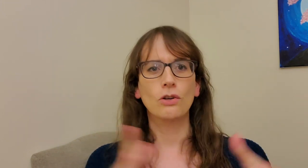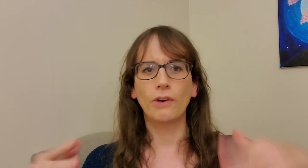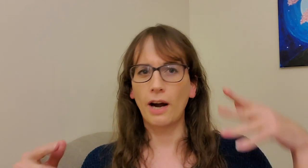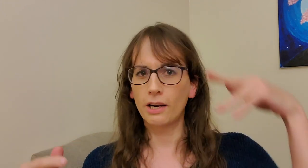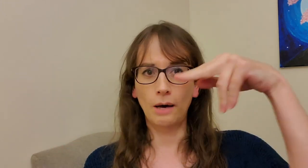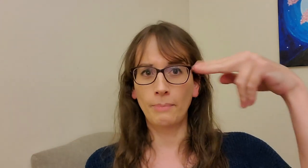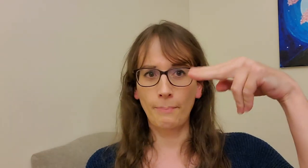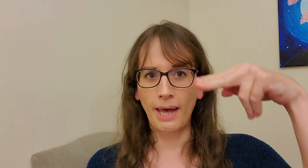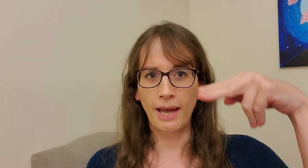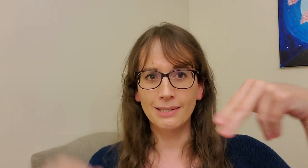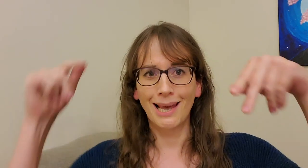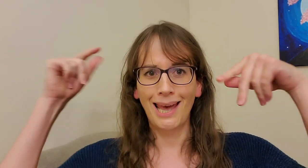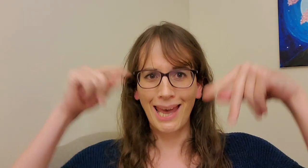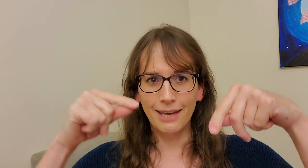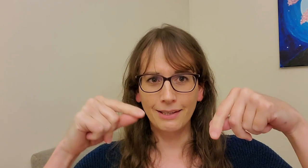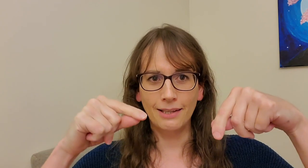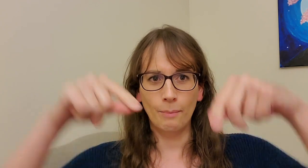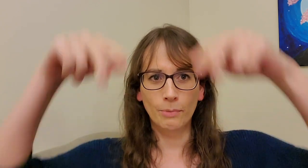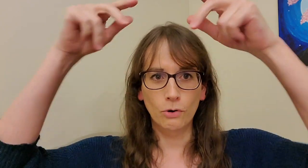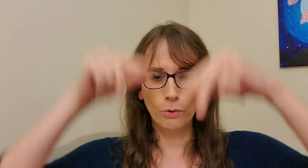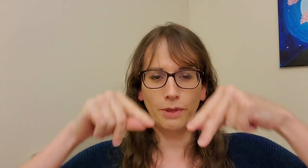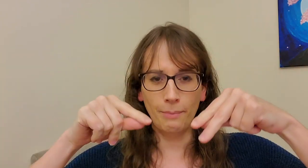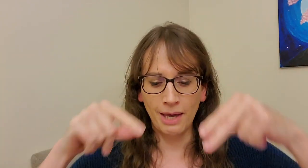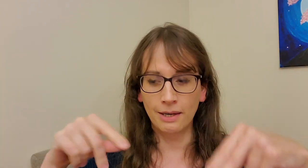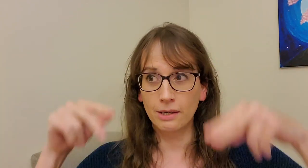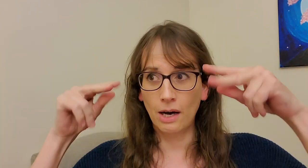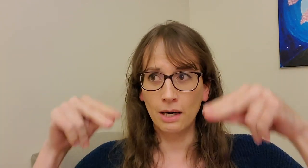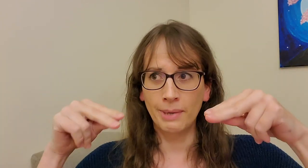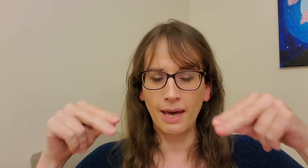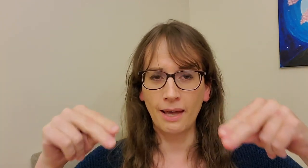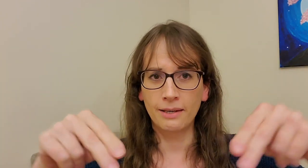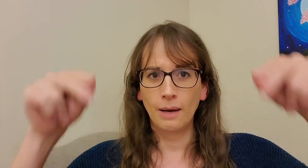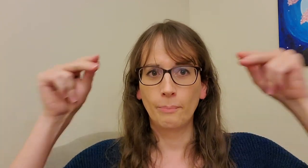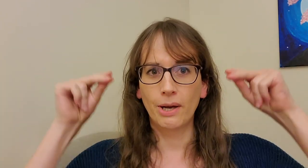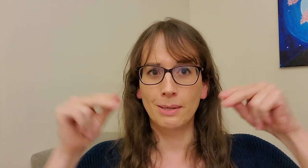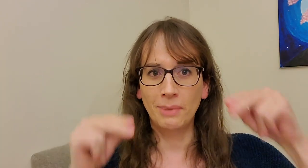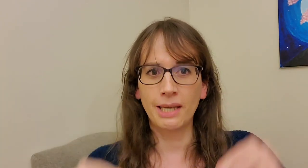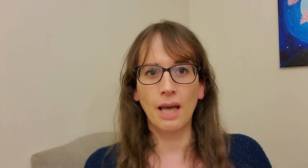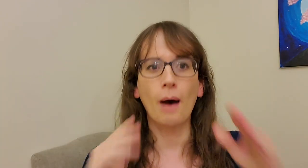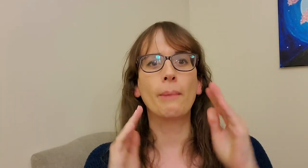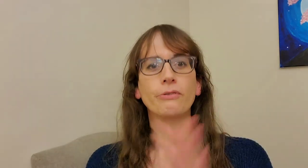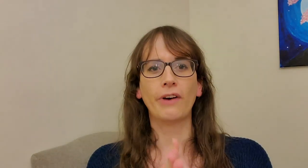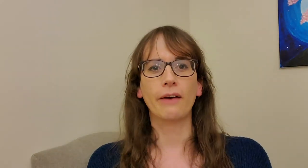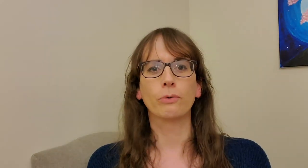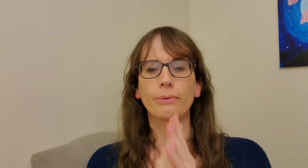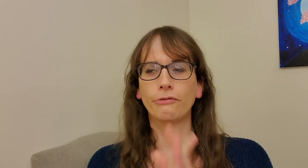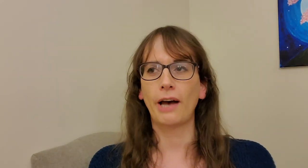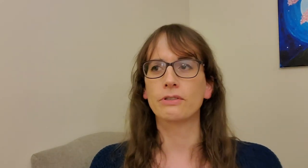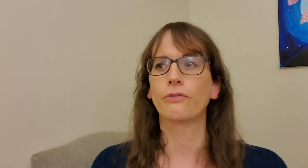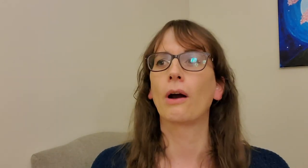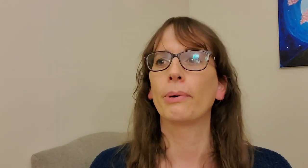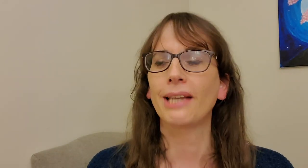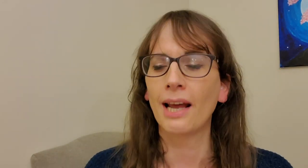Como hasta ahora, corté mis bancos, los odié los cultivé, los corté de nuevo, porque soy idiota. Hasta cinco. Hasta ahora somos cinco.